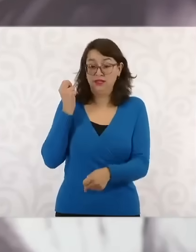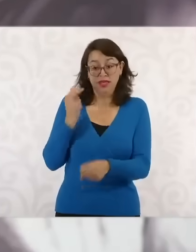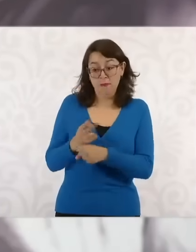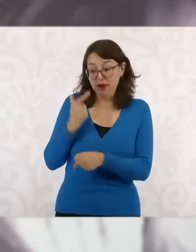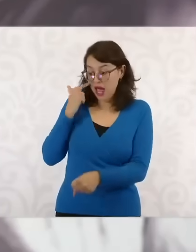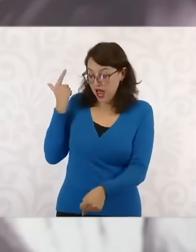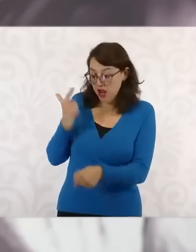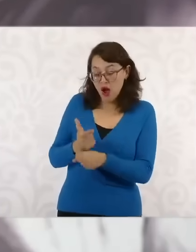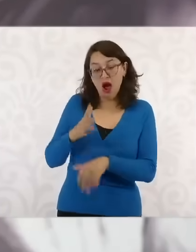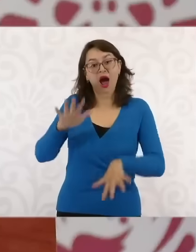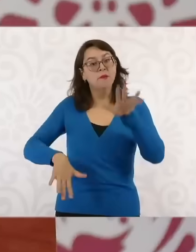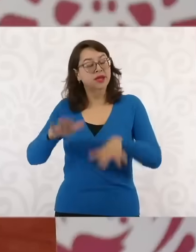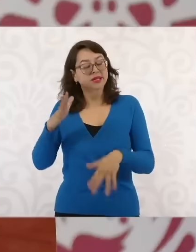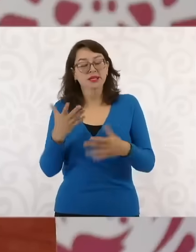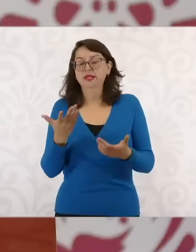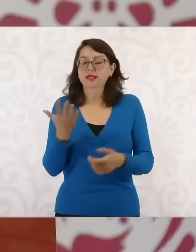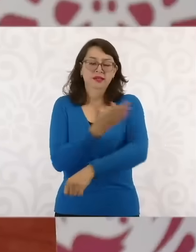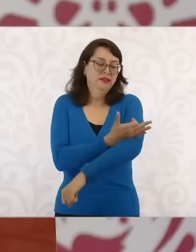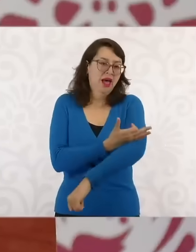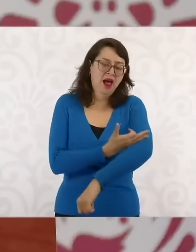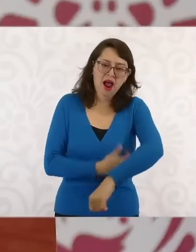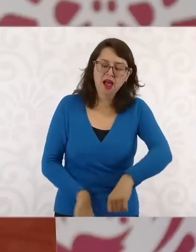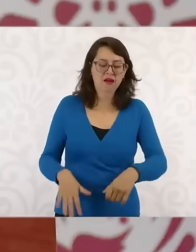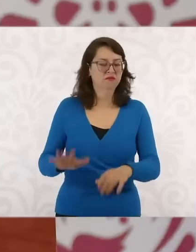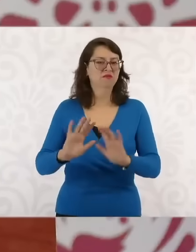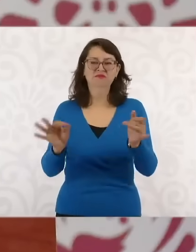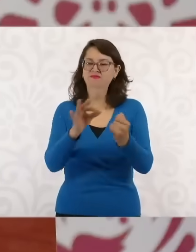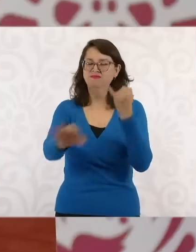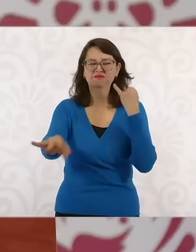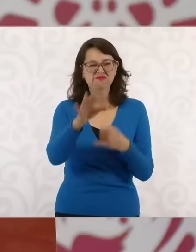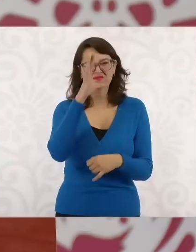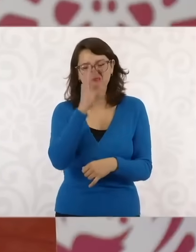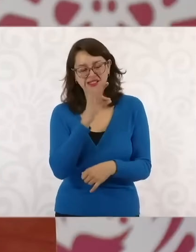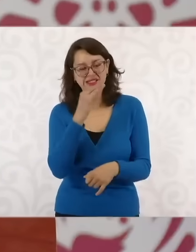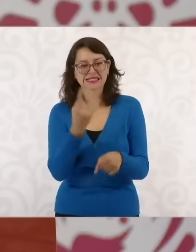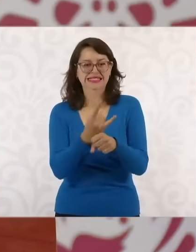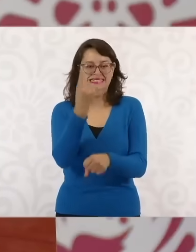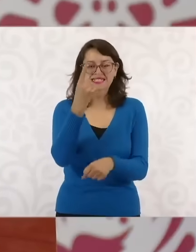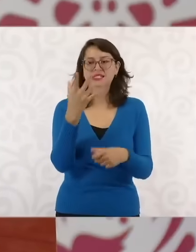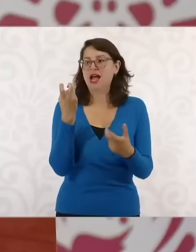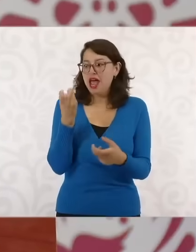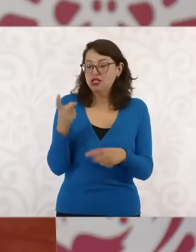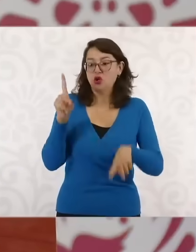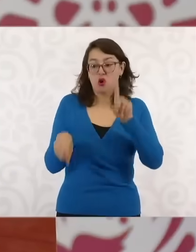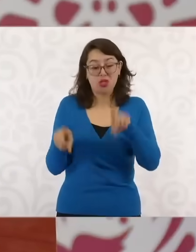fase intermedia y luego en una fase eh tardía. Entonces, hay que verlo como todo un sistema,